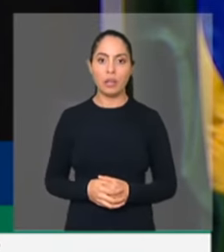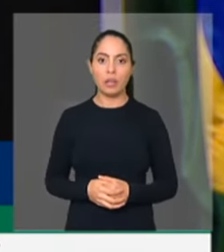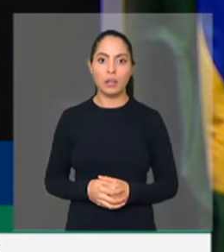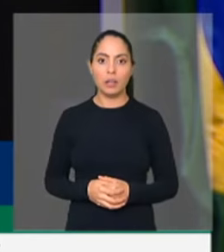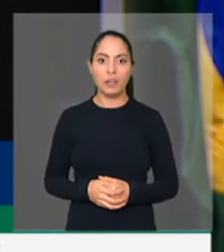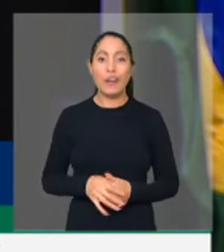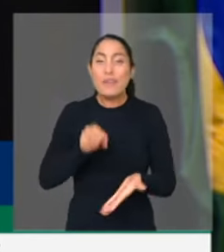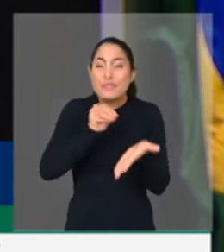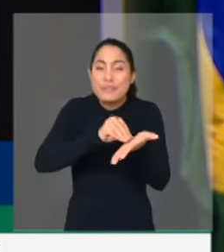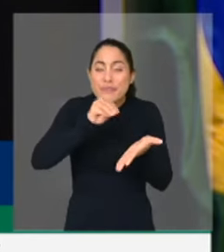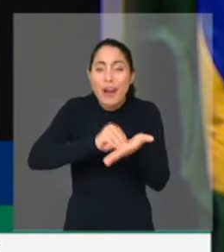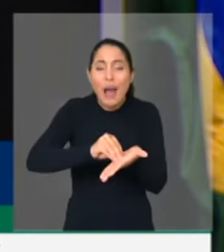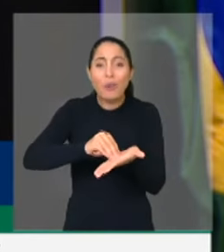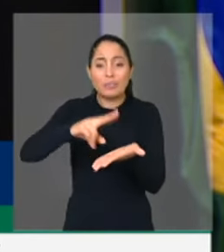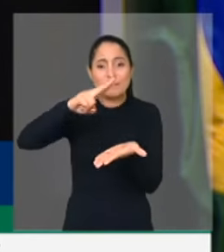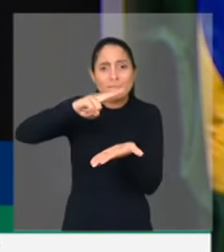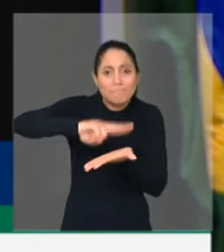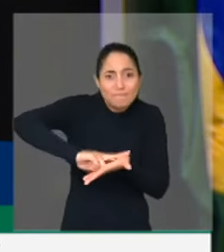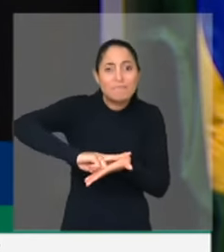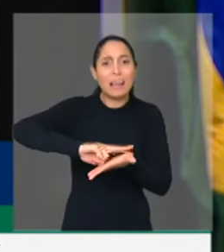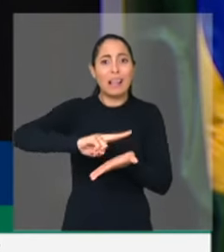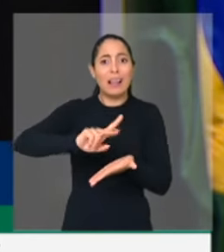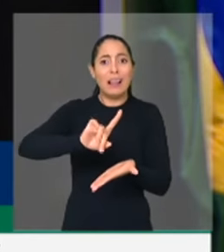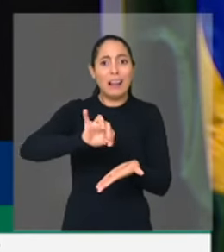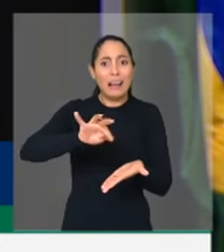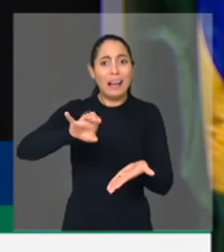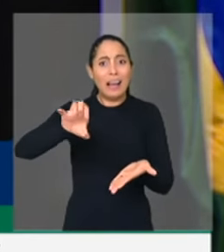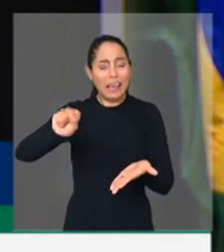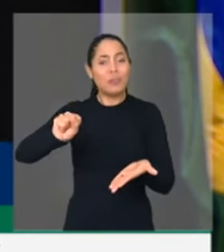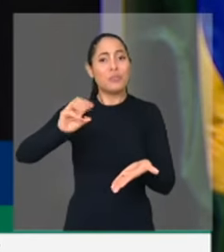DE SAÚDE, PROPUSEMOS QUE, EM CADA ESTADO.... SEMPRE QUE OS LEITOS ATINJAM A TAXA DE